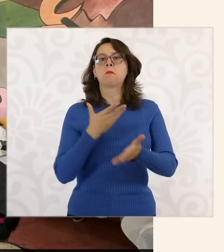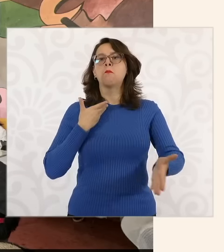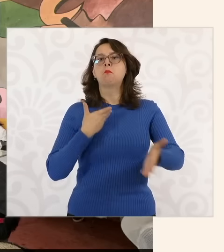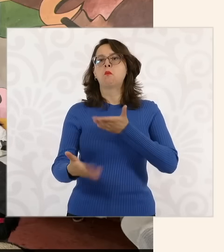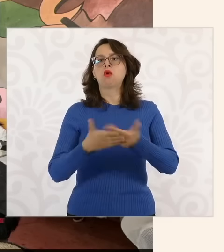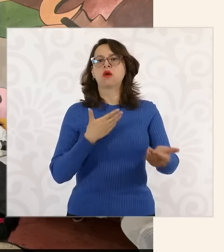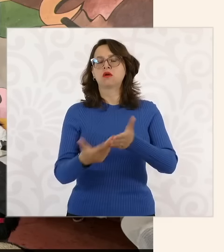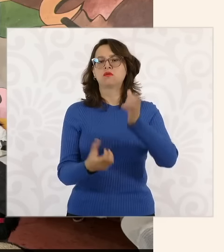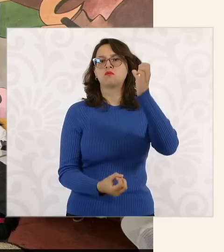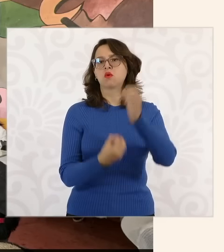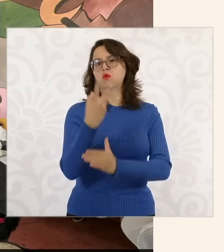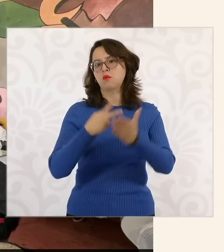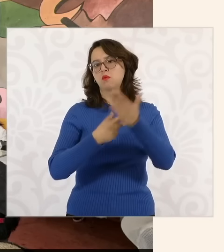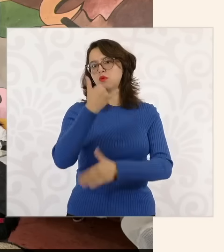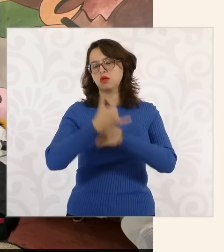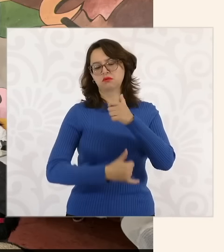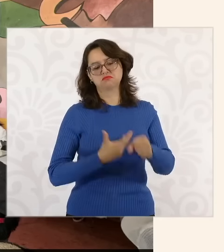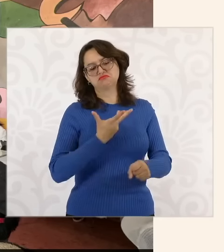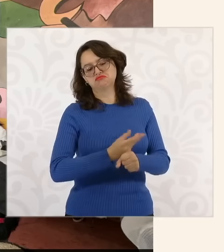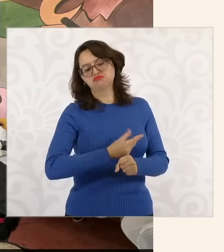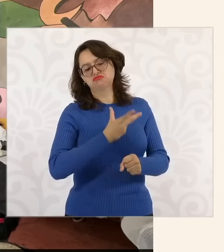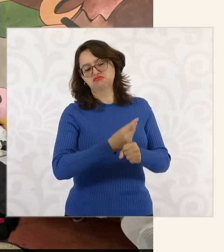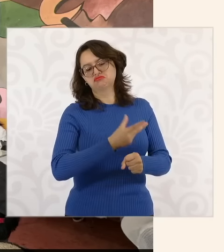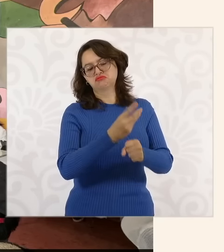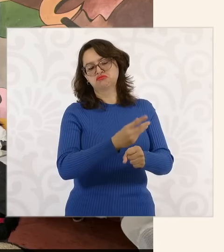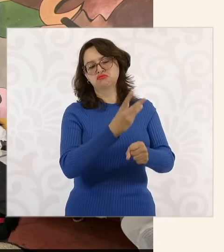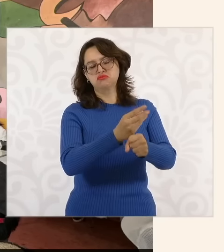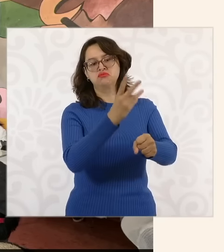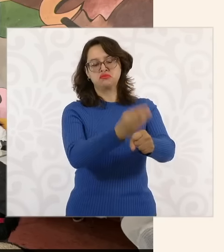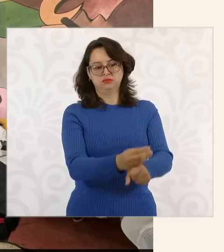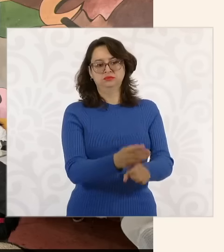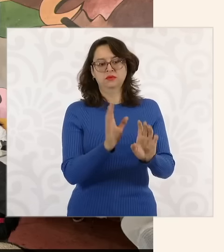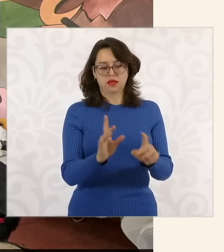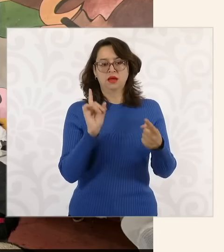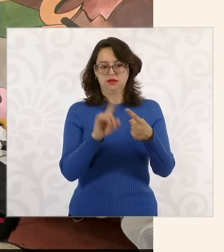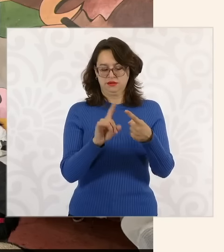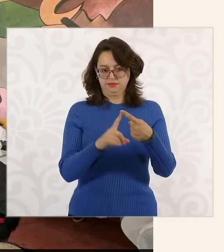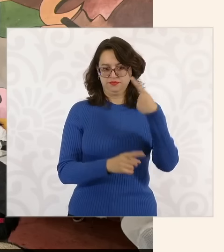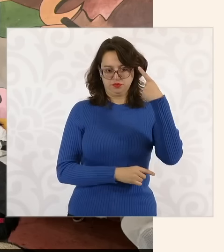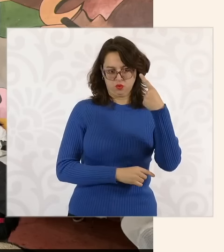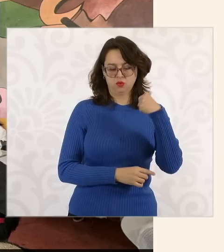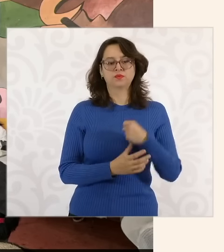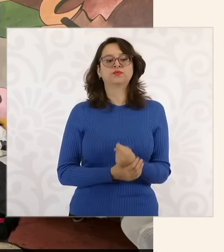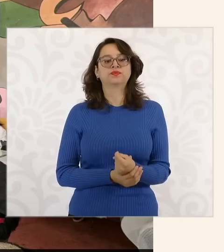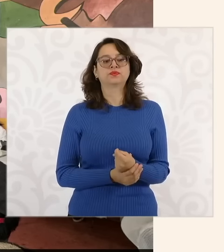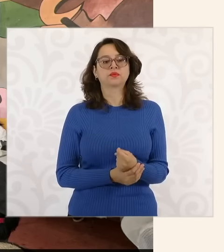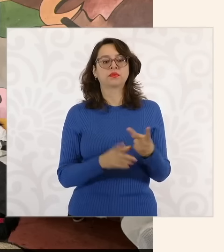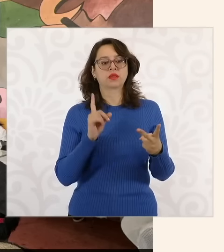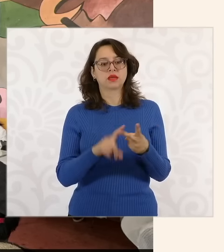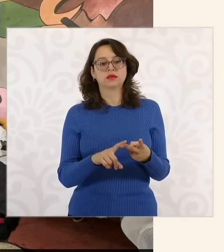esta superficie. Entonces se identificó ese derecho de vía histórico entre CEDENA, SICT,